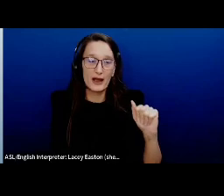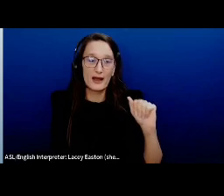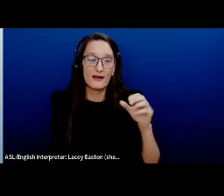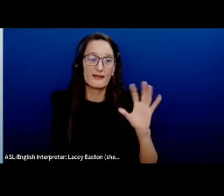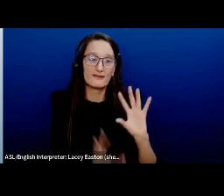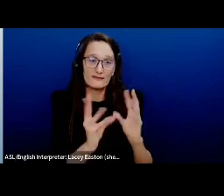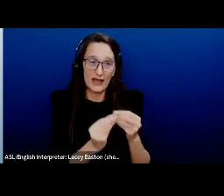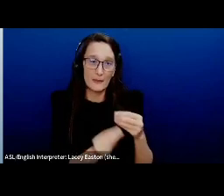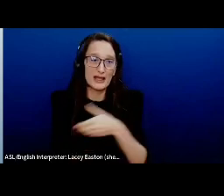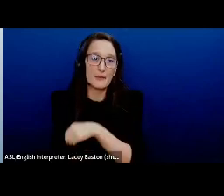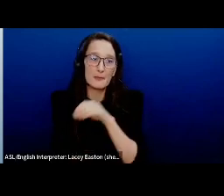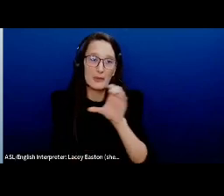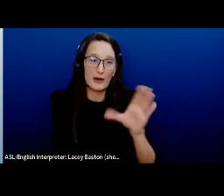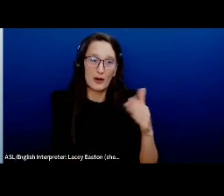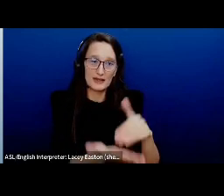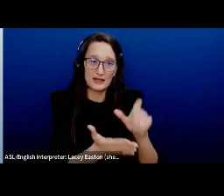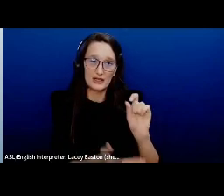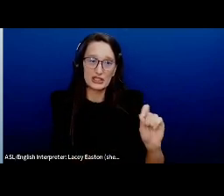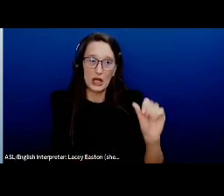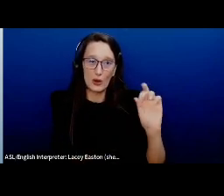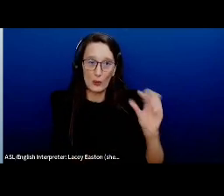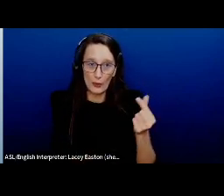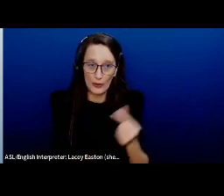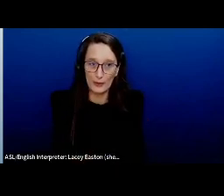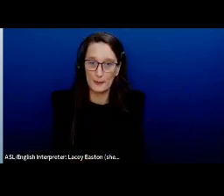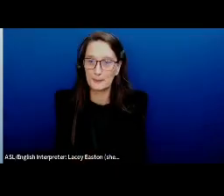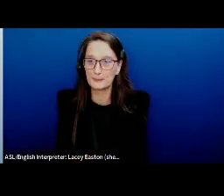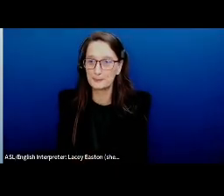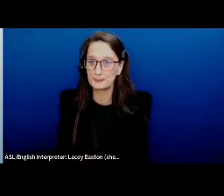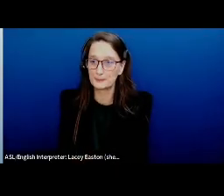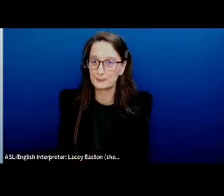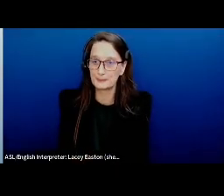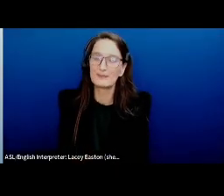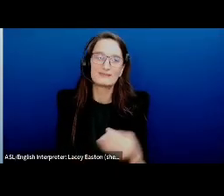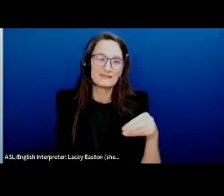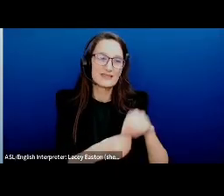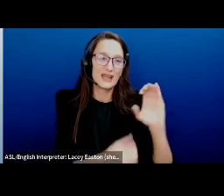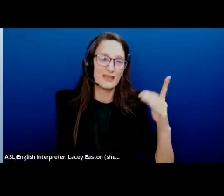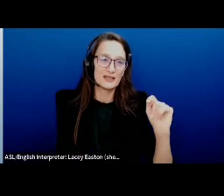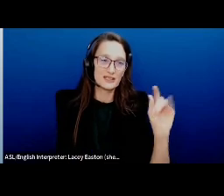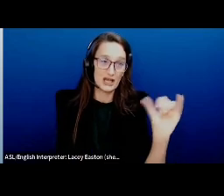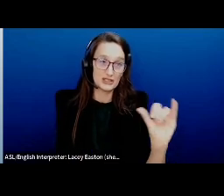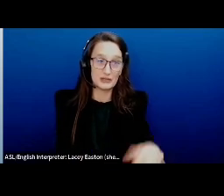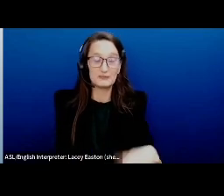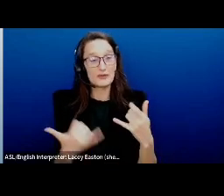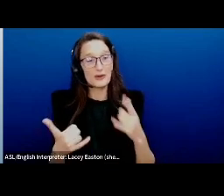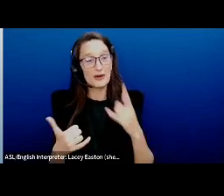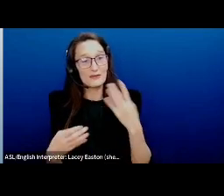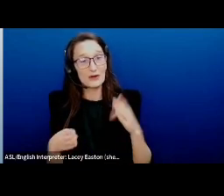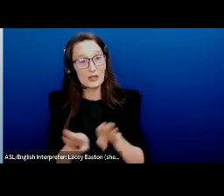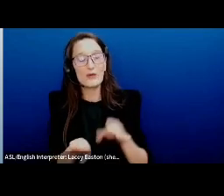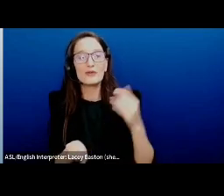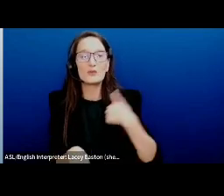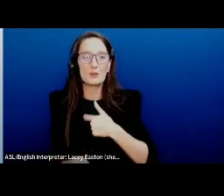o en el chat. Siguiente diapositiva. Para cerrar, tenemos una encuesta de comentarios. Queremos escuchar